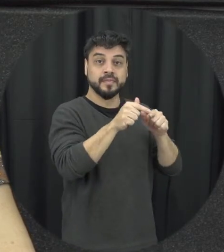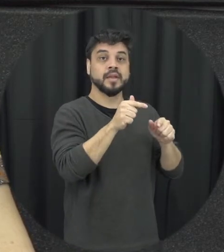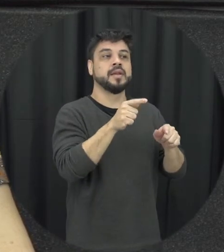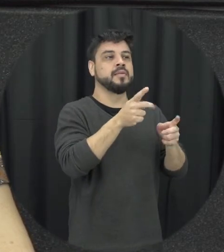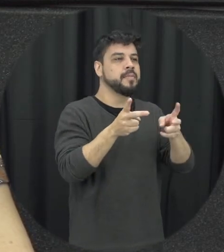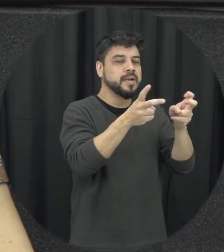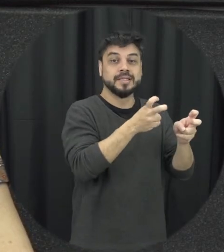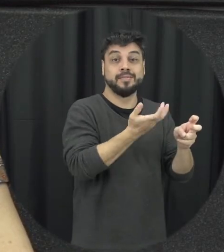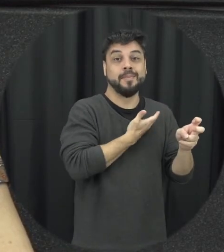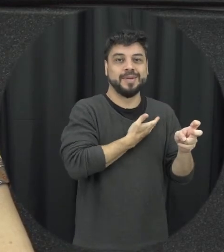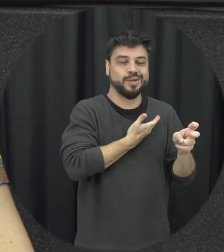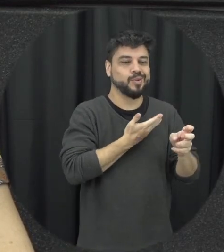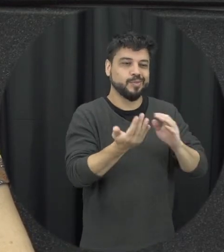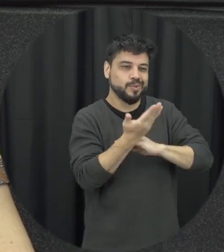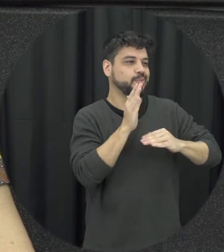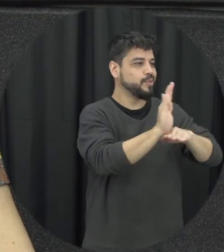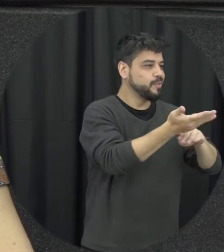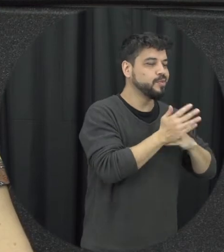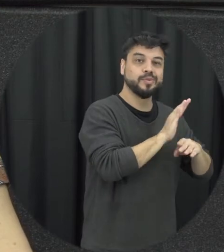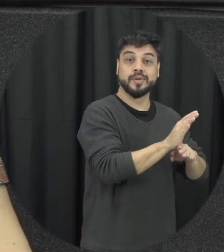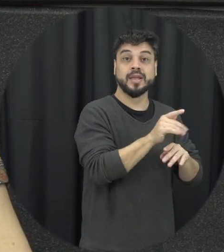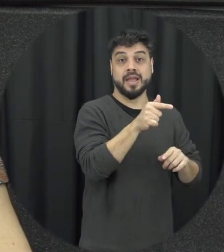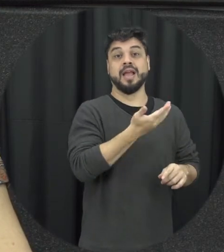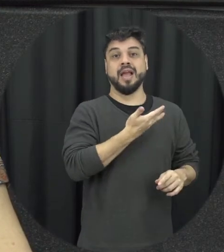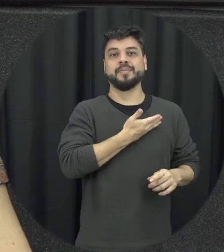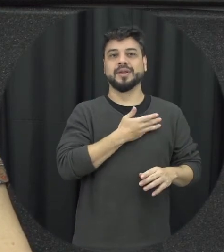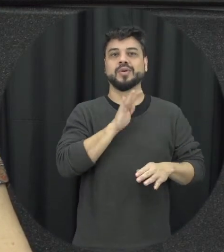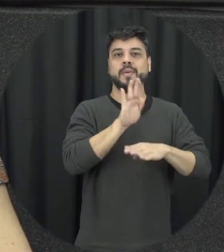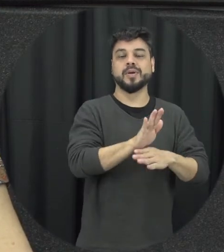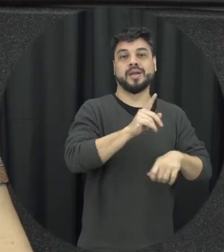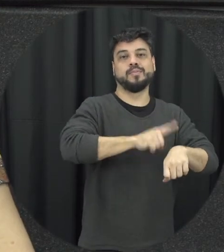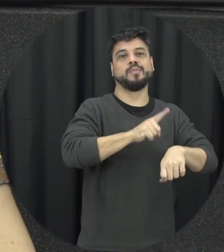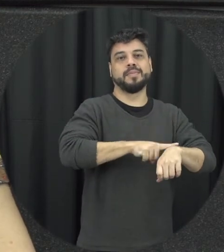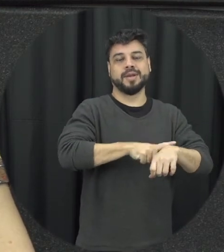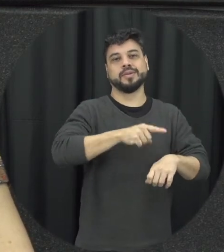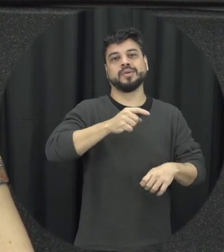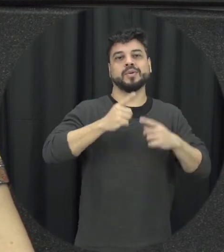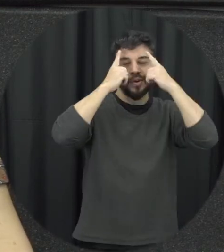a rede de amizade deles e os amigos são principal fonte de ajuda em situações de violência no namoro